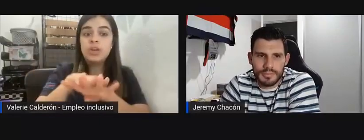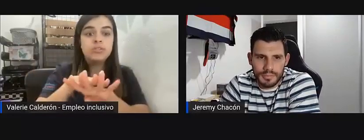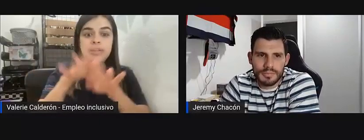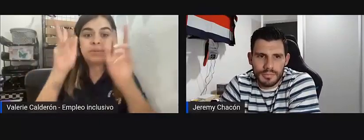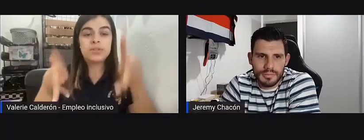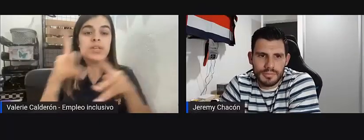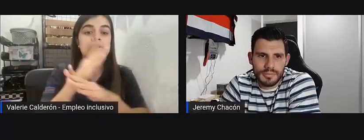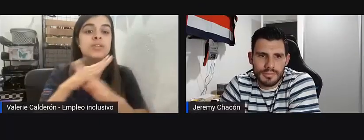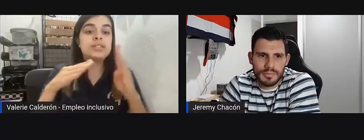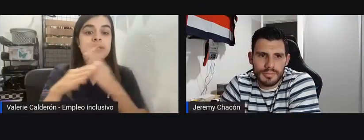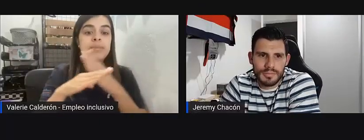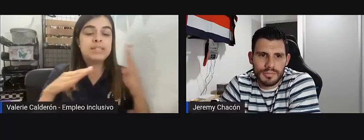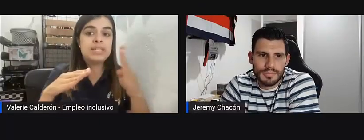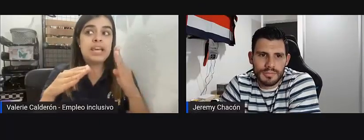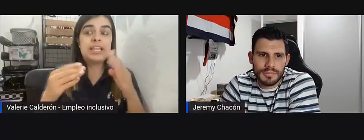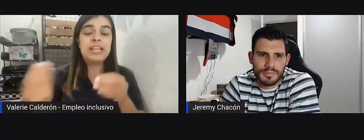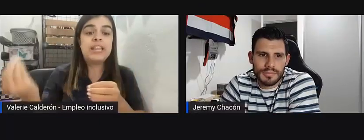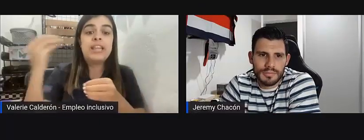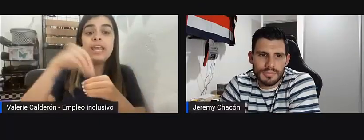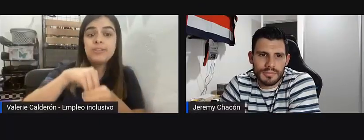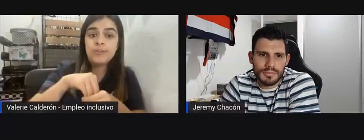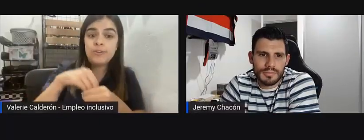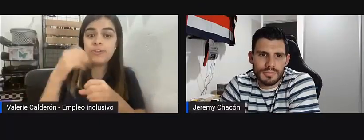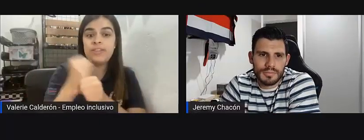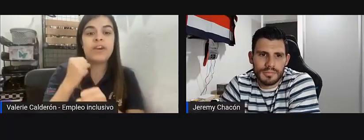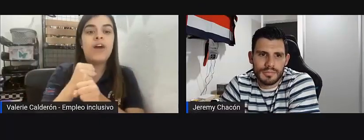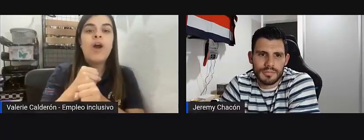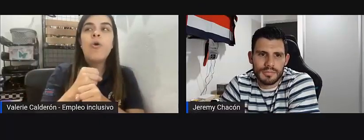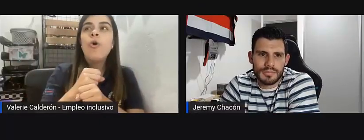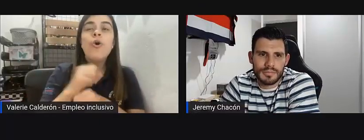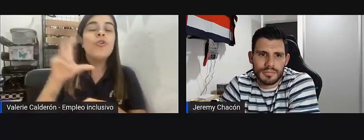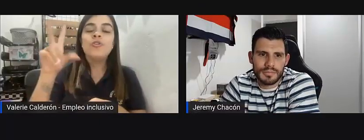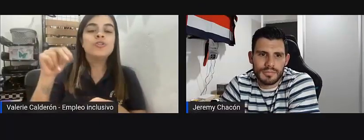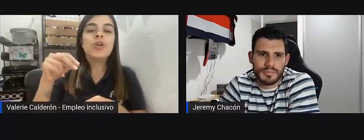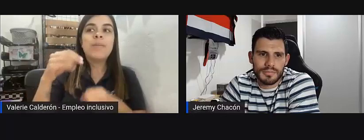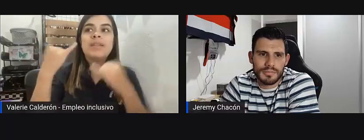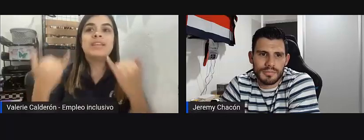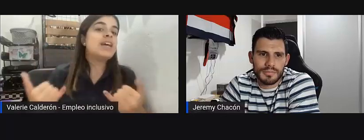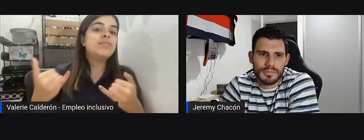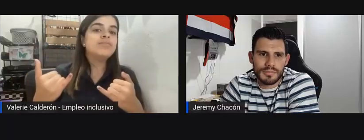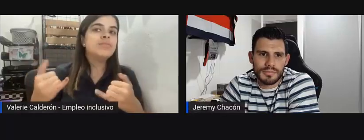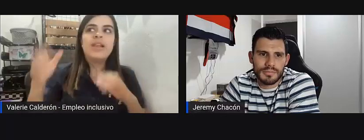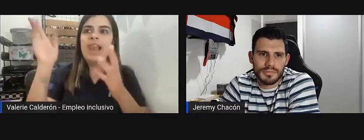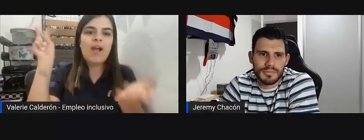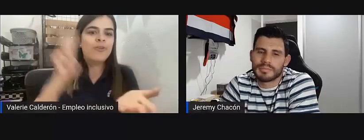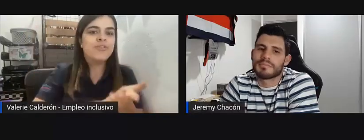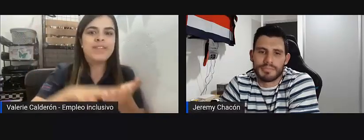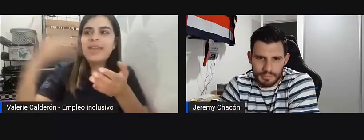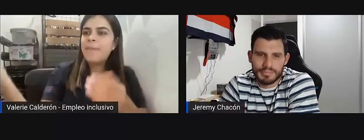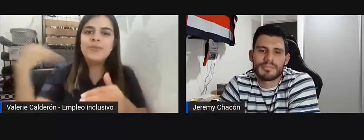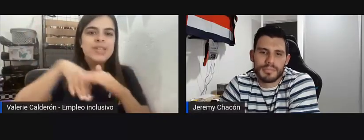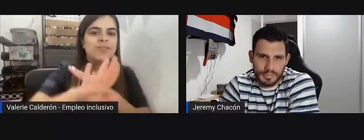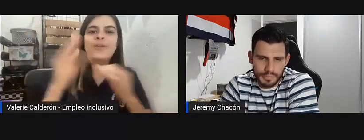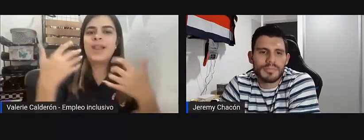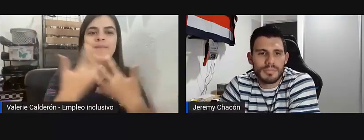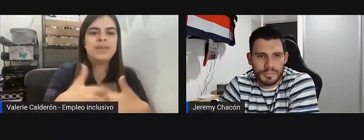de personas con discapacidad dentro del trabajo no es solamente ya la contratamos y entró a la